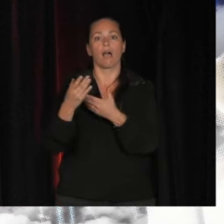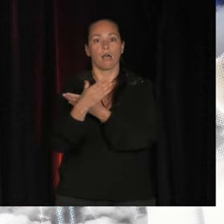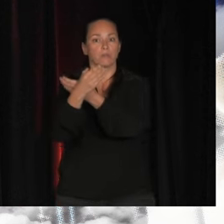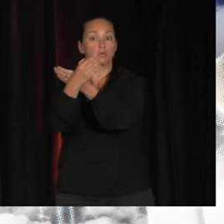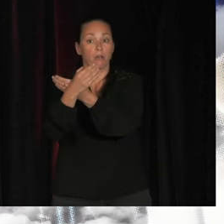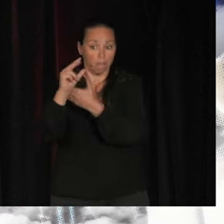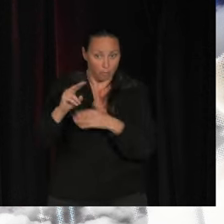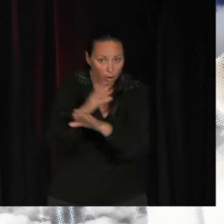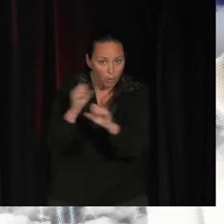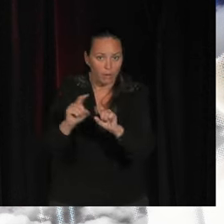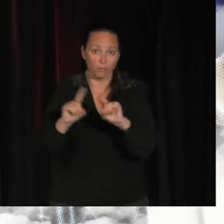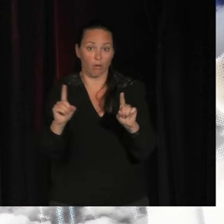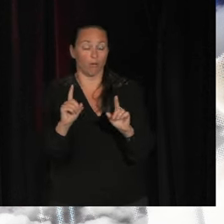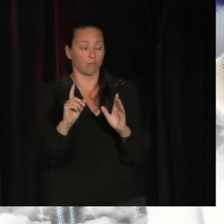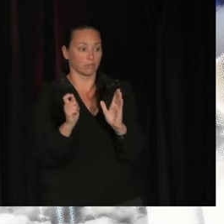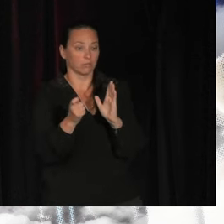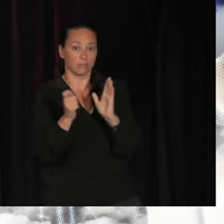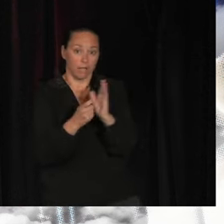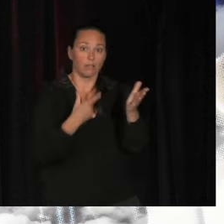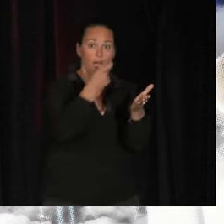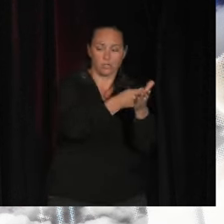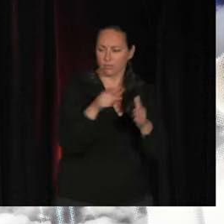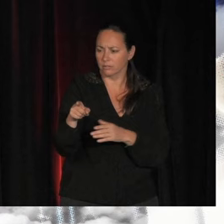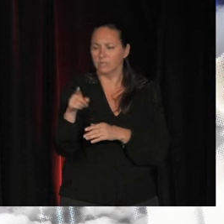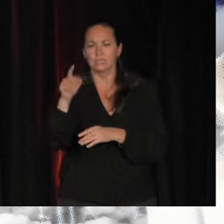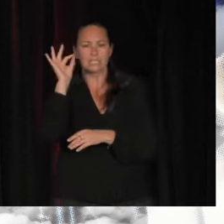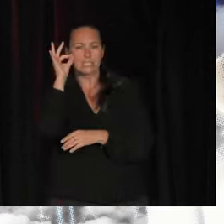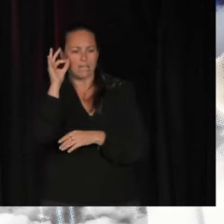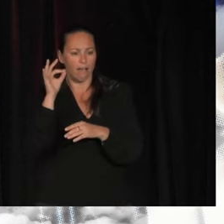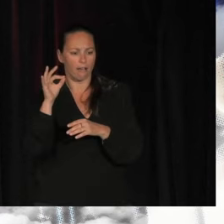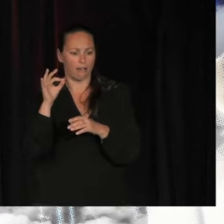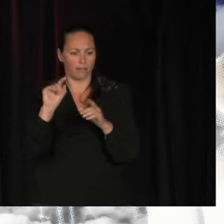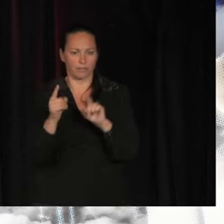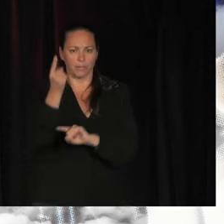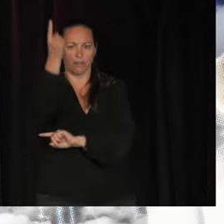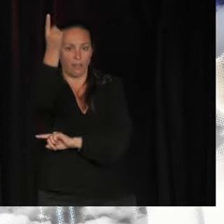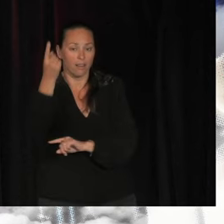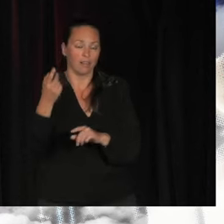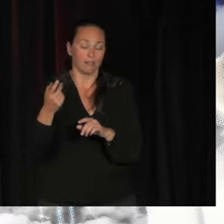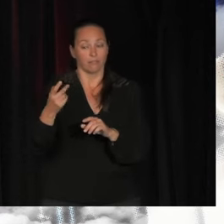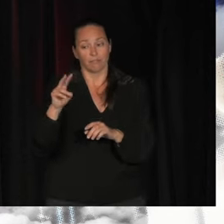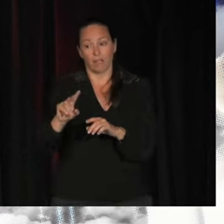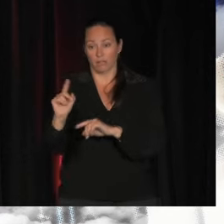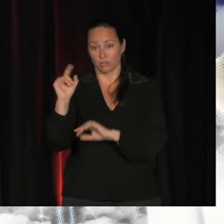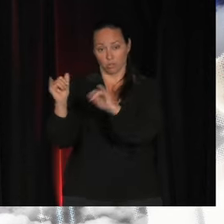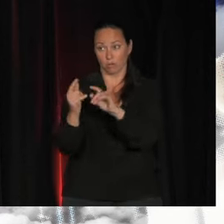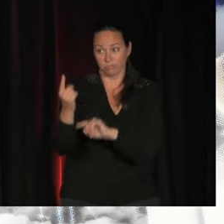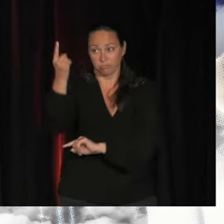Tout ce qui s'est passé depuis le rachat, ça nous a . Oui, ce n'est pas… Starfield. Starfield, Redfall.